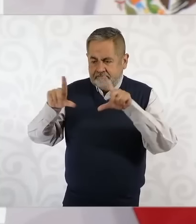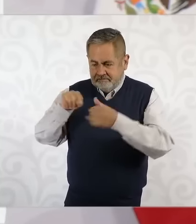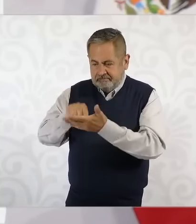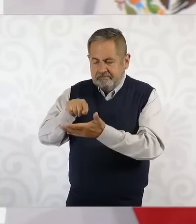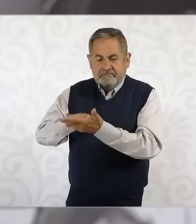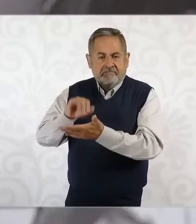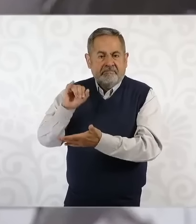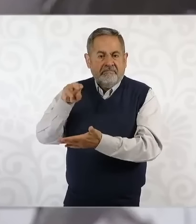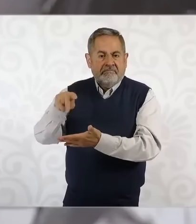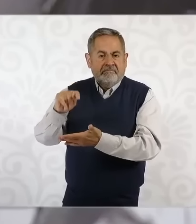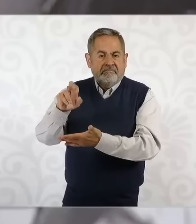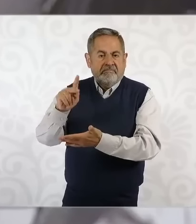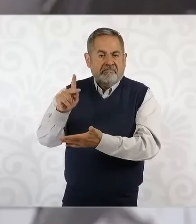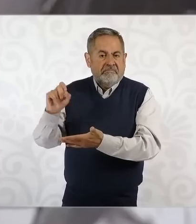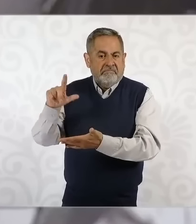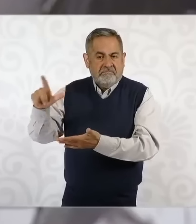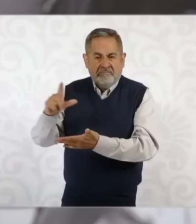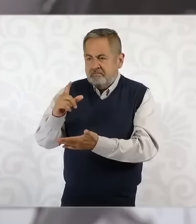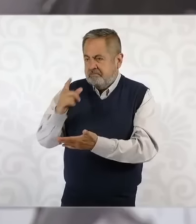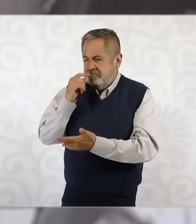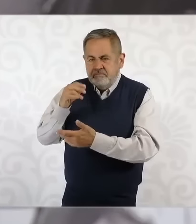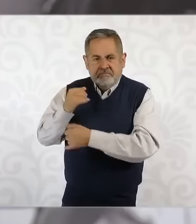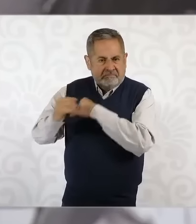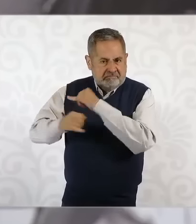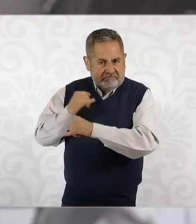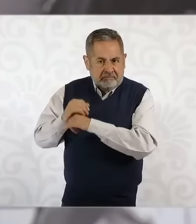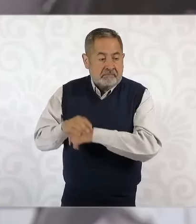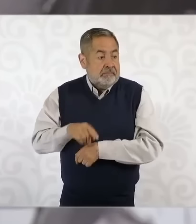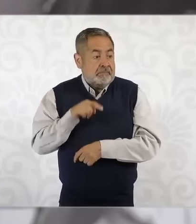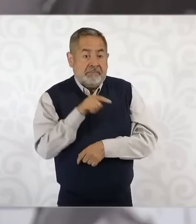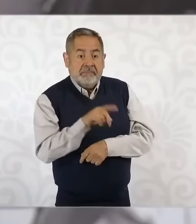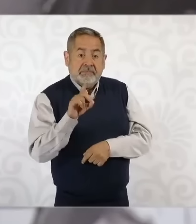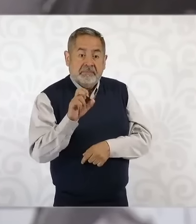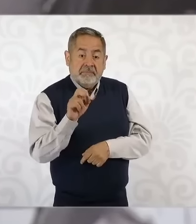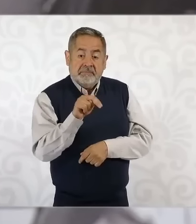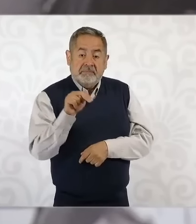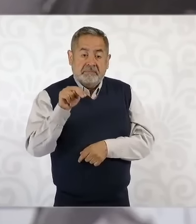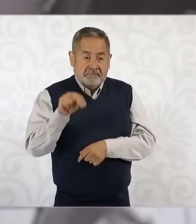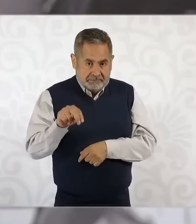Entre ellas destaca Denis N. integrante de un grupo criminal transnacional buscado por